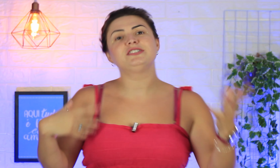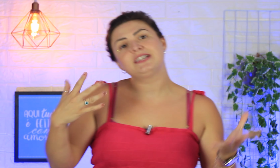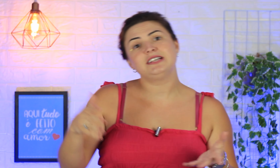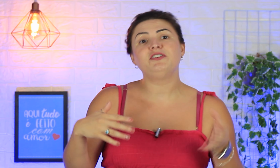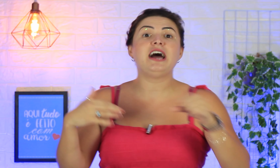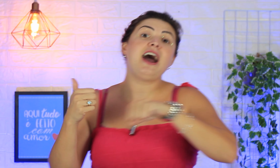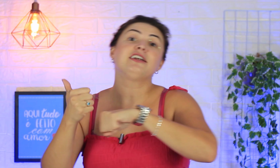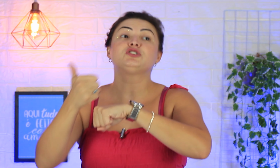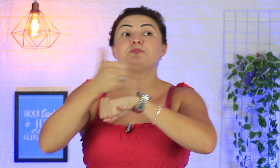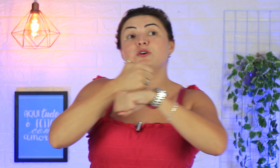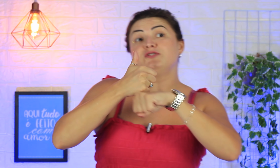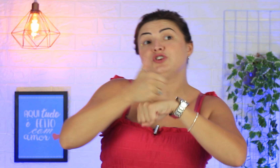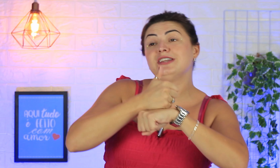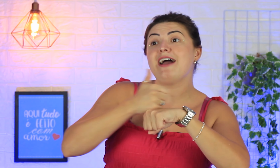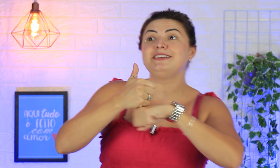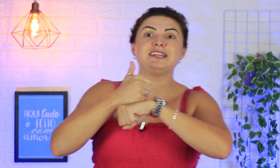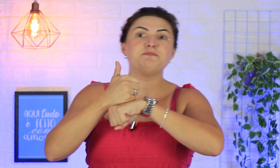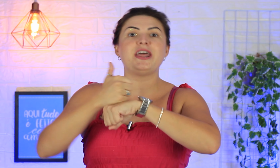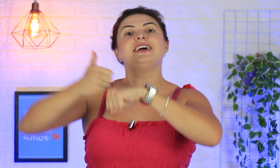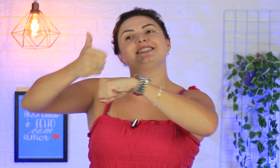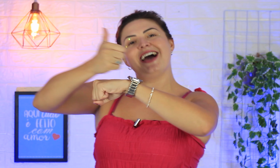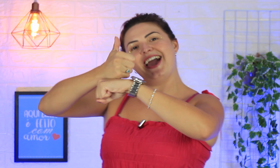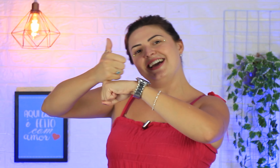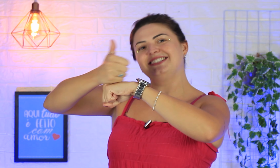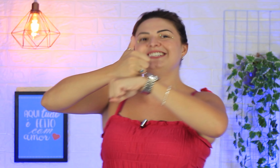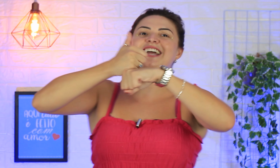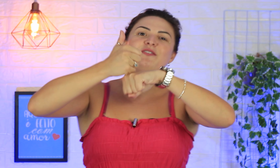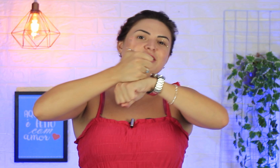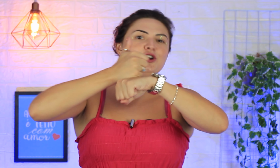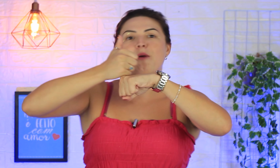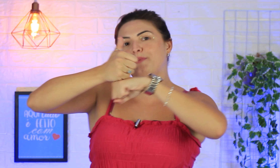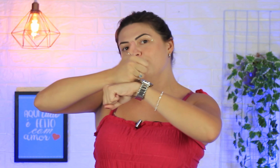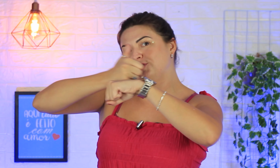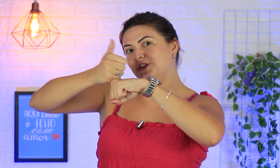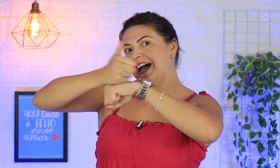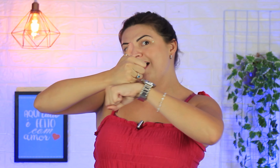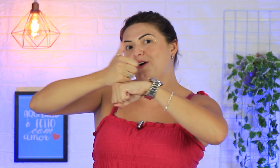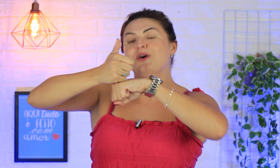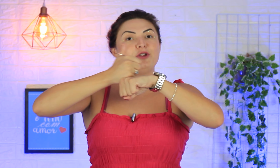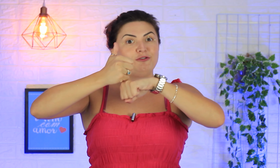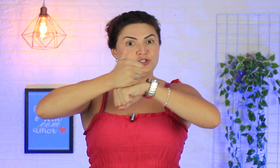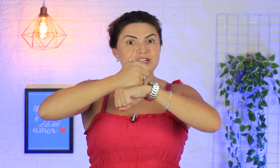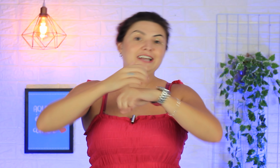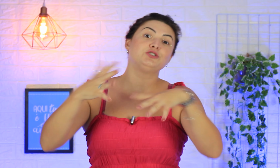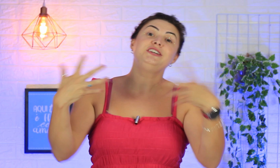você quiser falar os profissionais da empresa é esse sinal aqui ó profissional profissionais ou